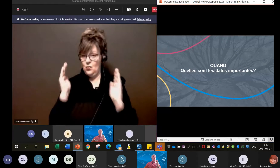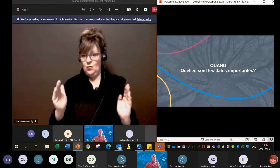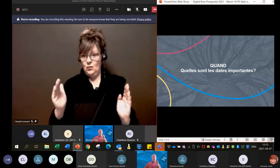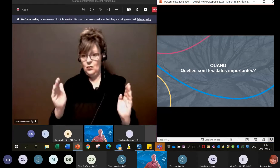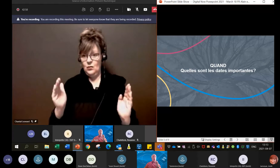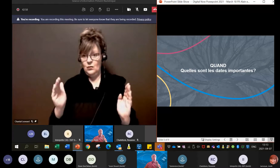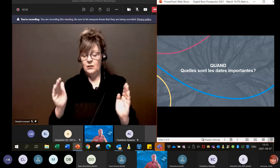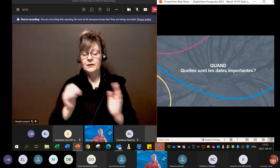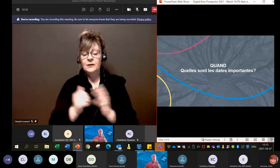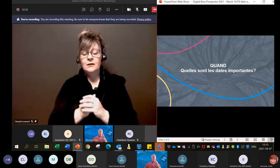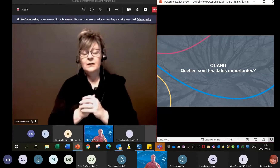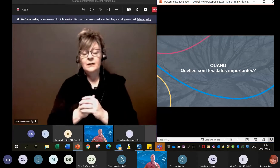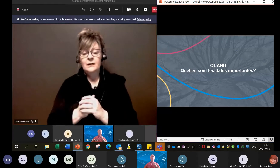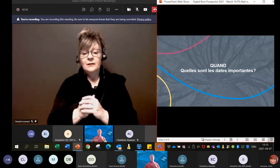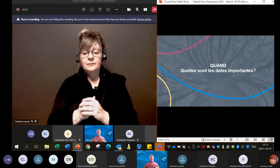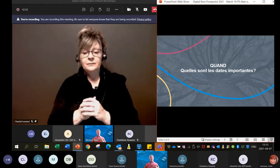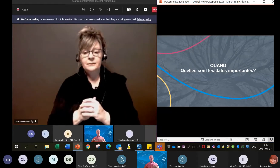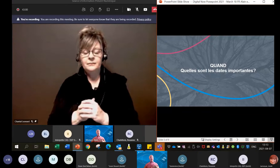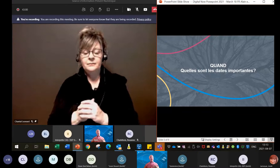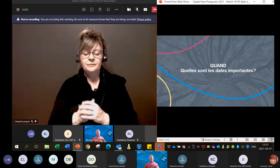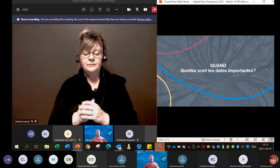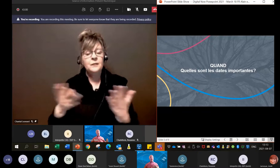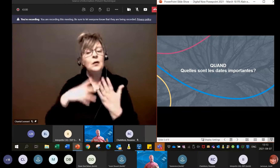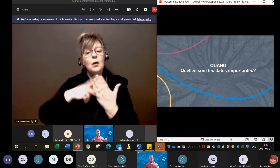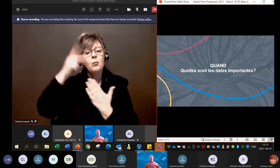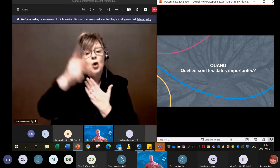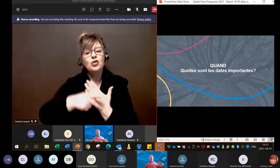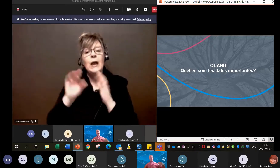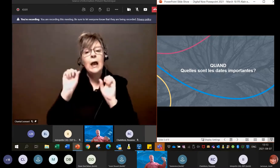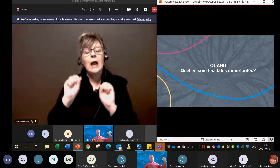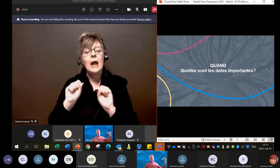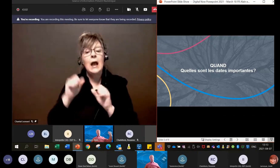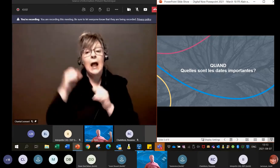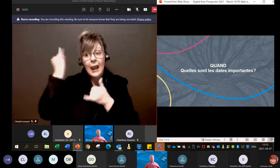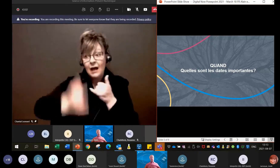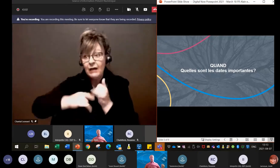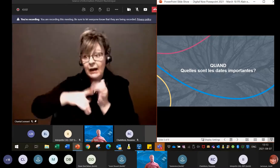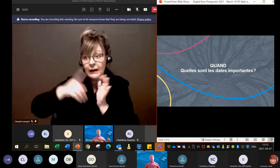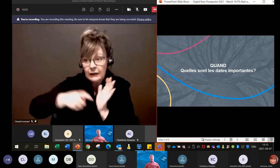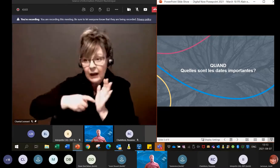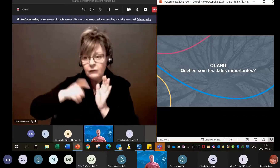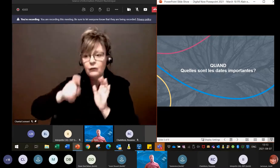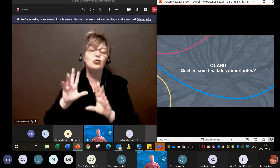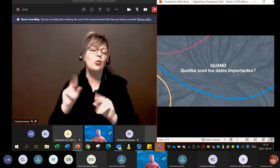Le projet, lui, peut se terminer lorsque